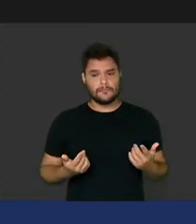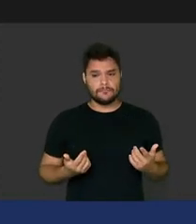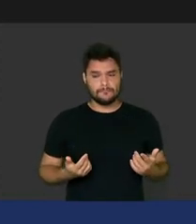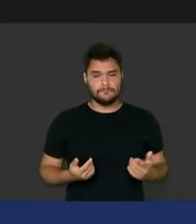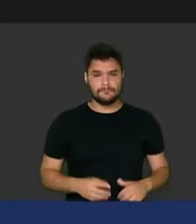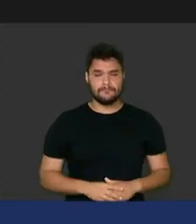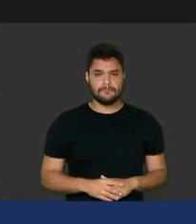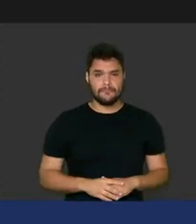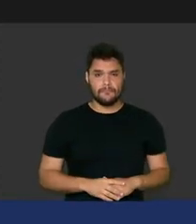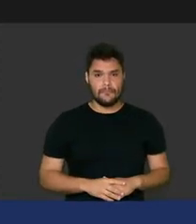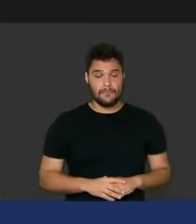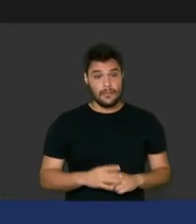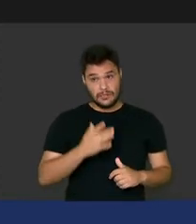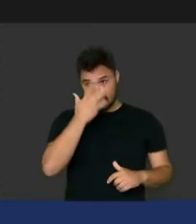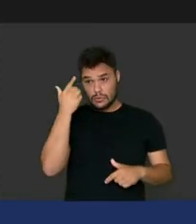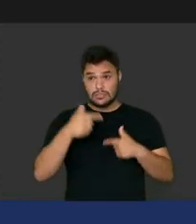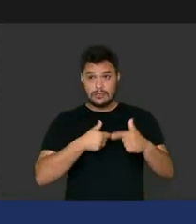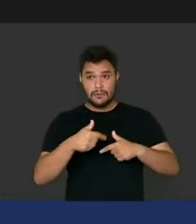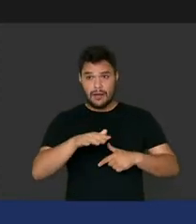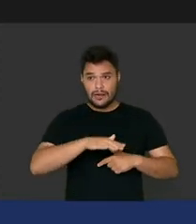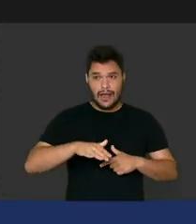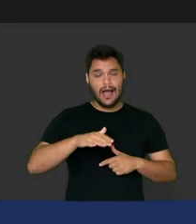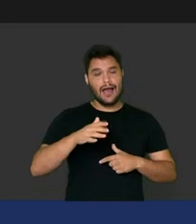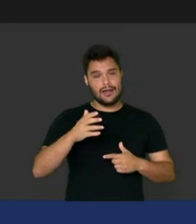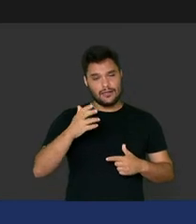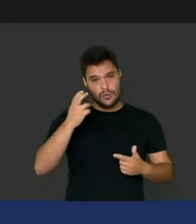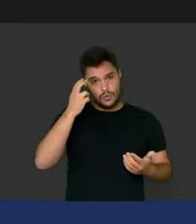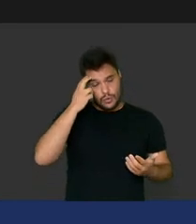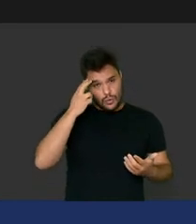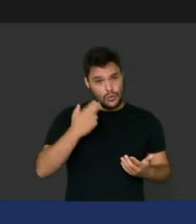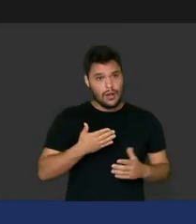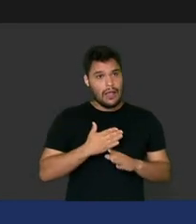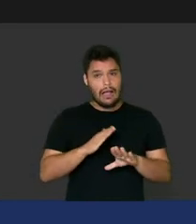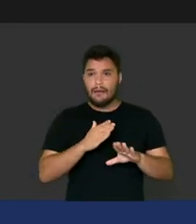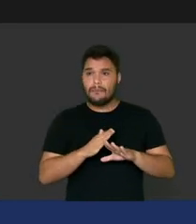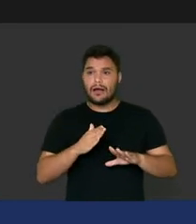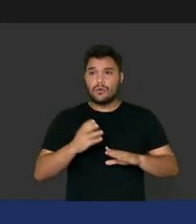COMO A LEI ROUANET PROVOCANDO SISTEMATICAMENTE... TRABALHADORES DE SETOR E DE